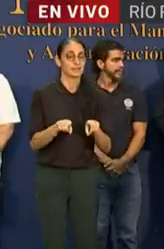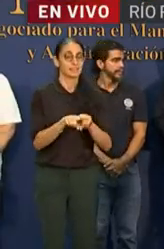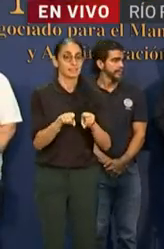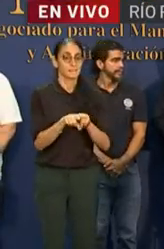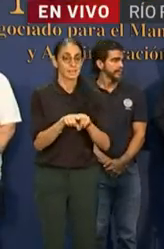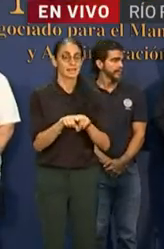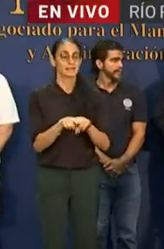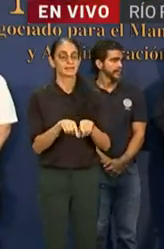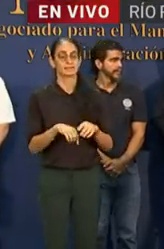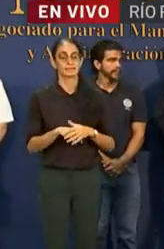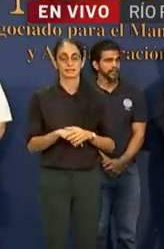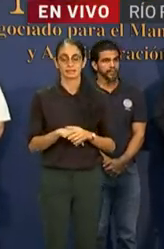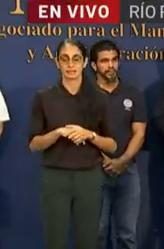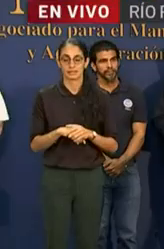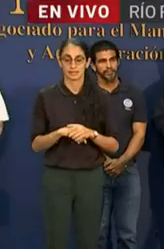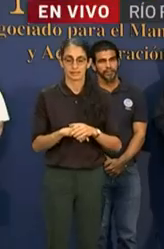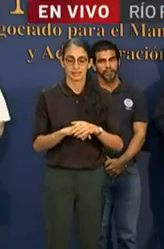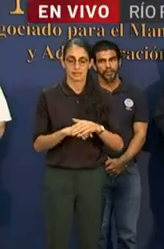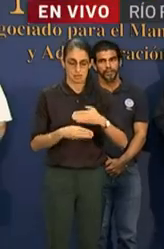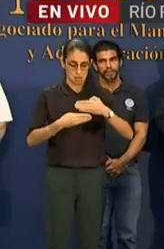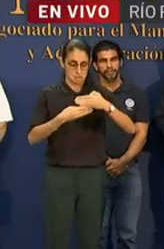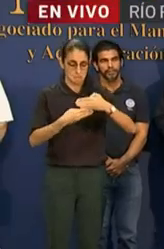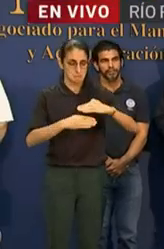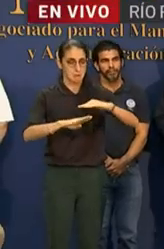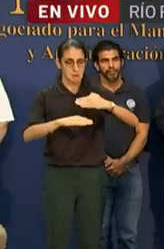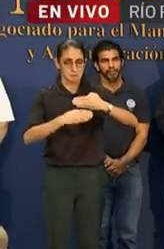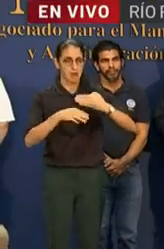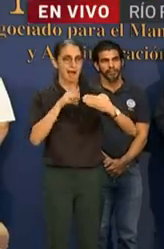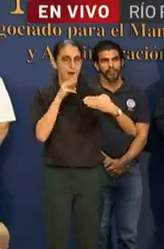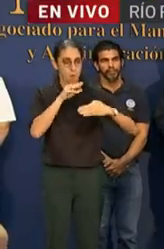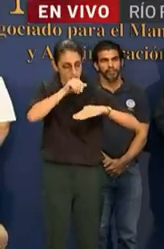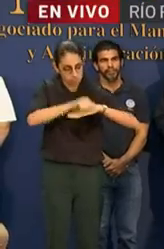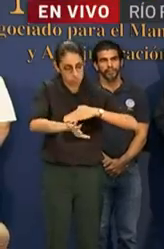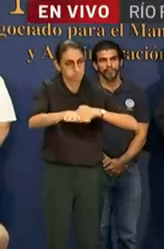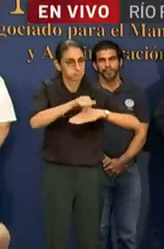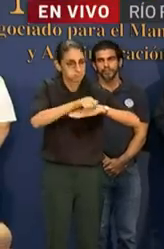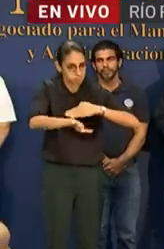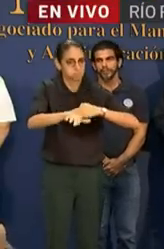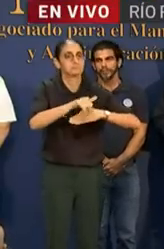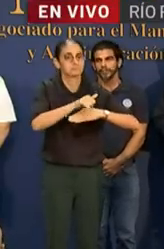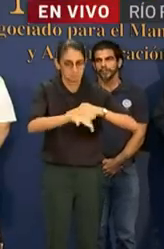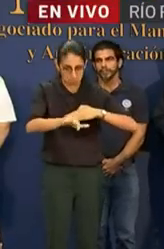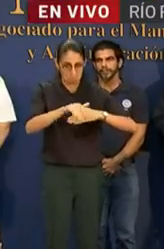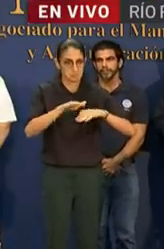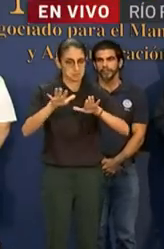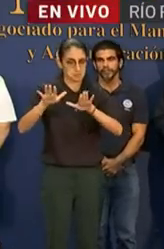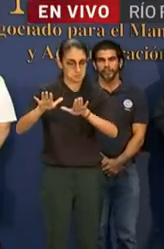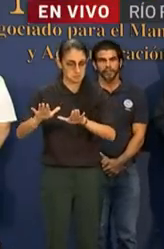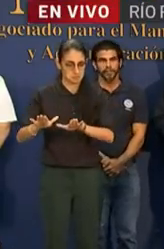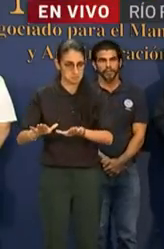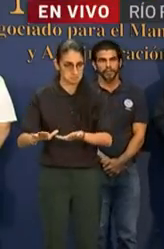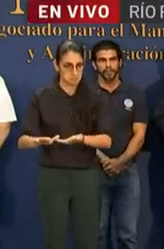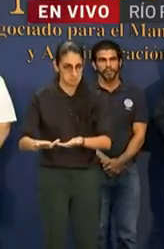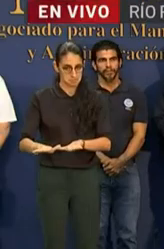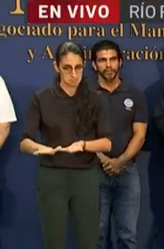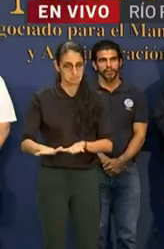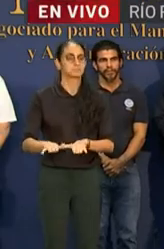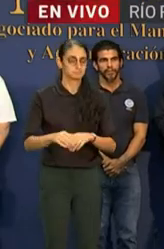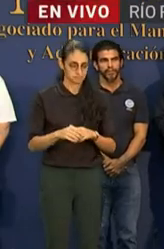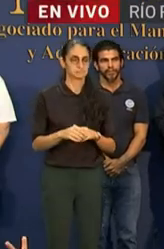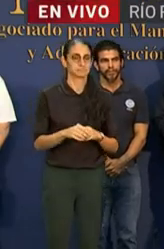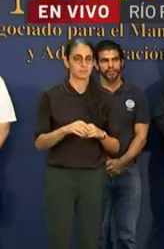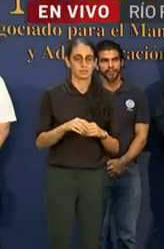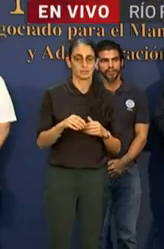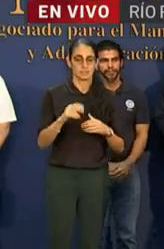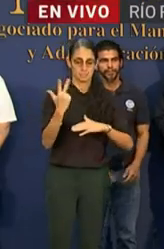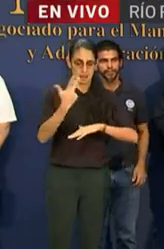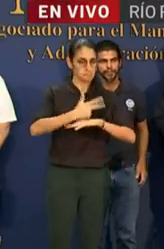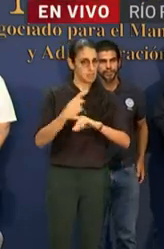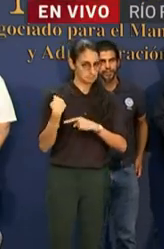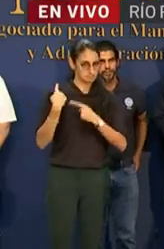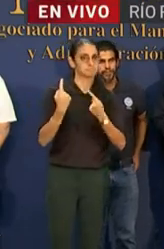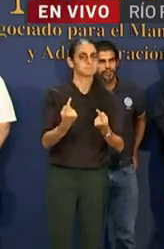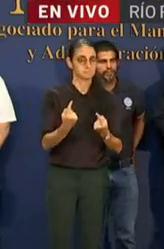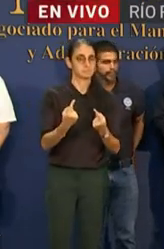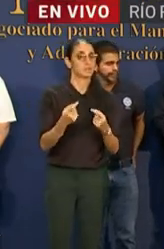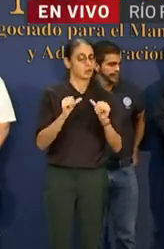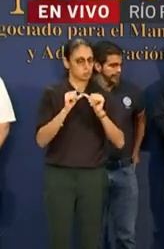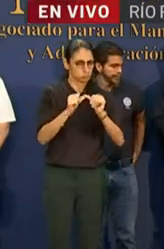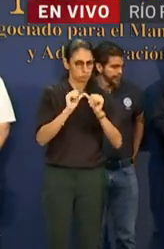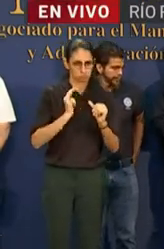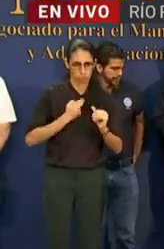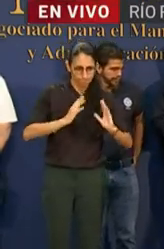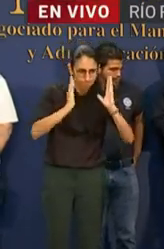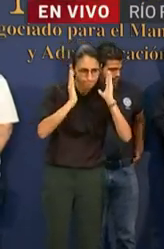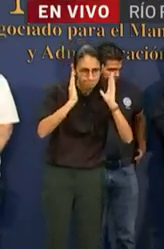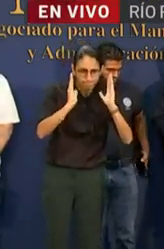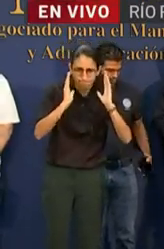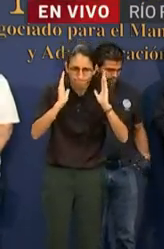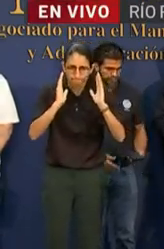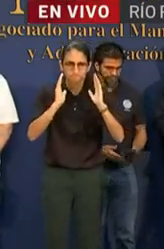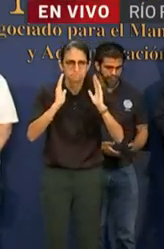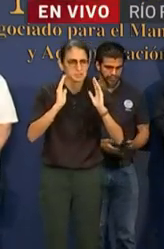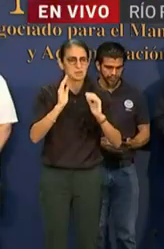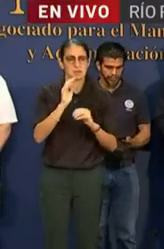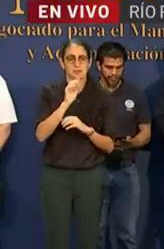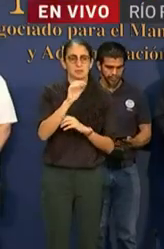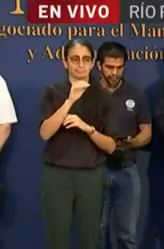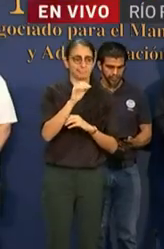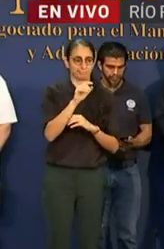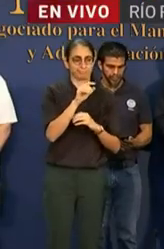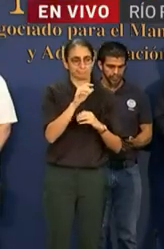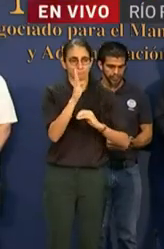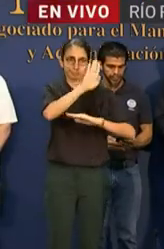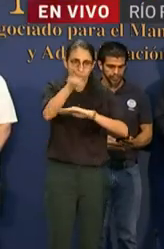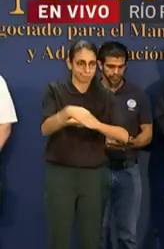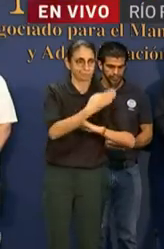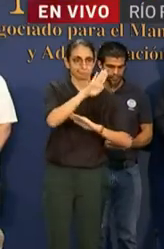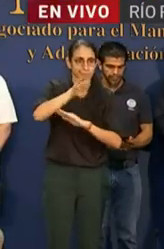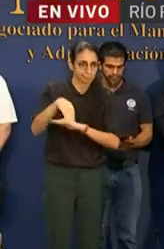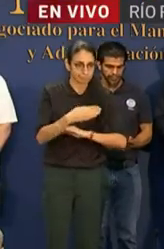TENEMOS MÁS DE 100 GENERADORES